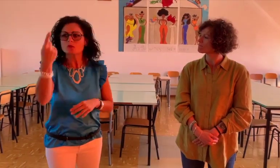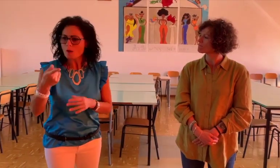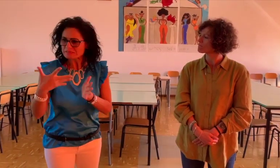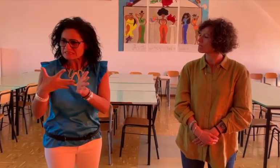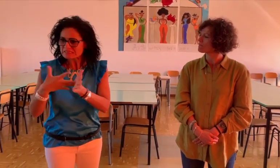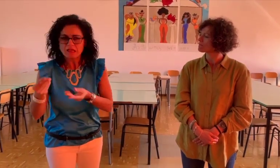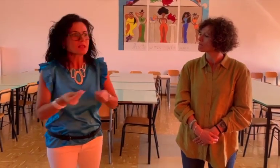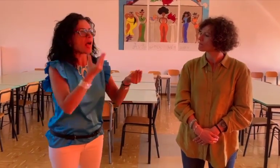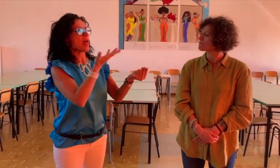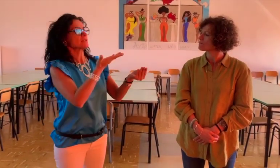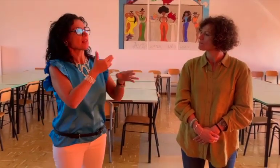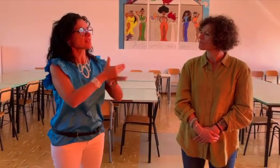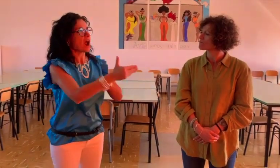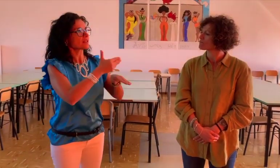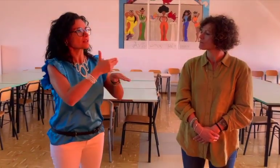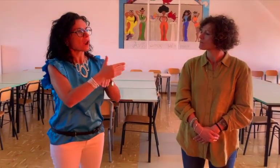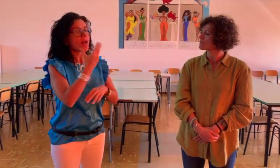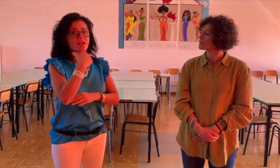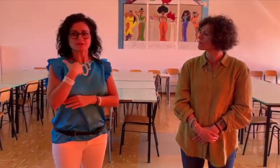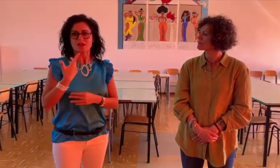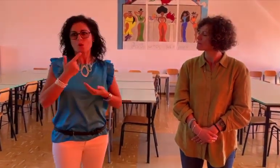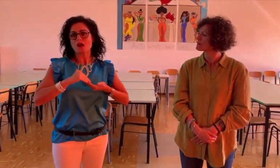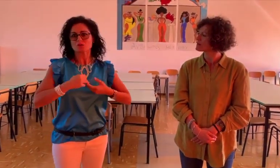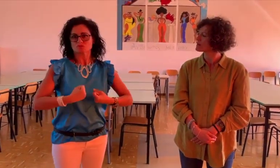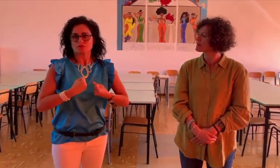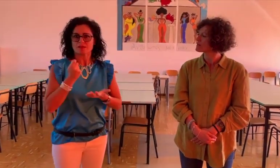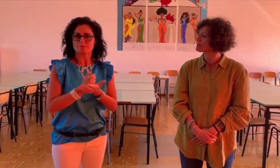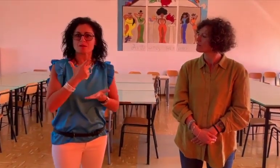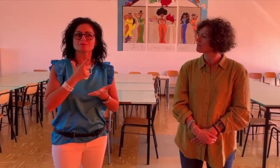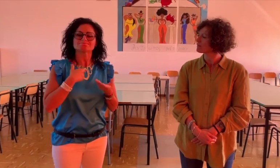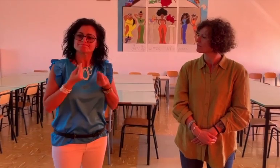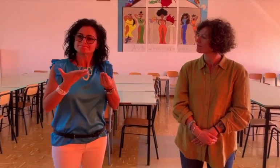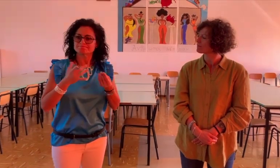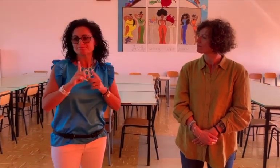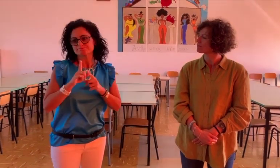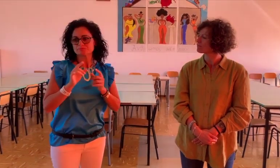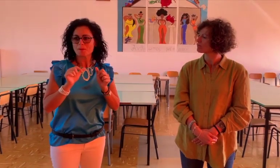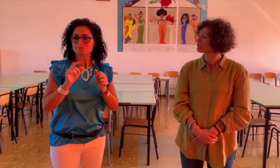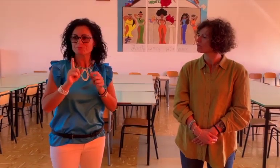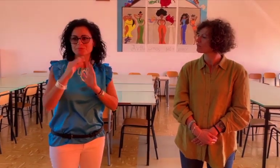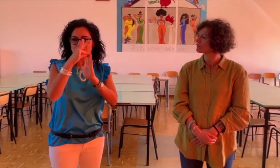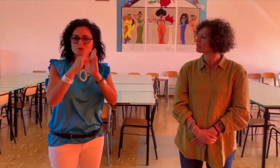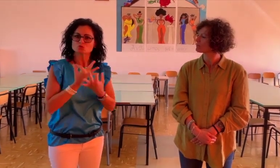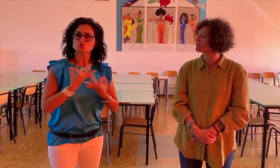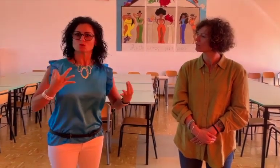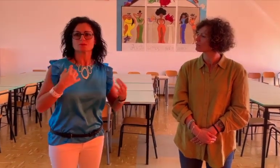In molti poi, dopo le difficoltà iniziali, si rivolgono all'ENS scoprono preziose informazioni, purtroppo in ritardo. L'ENS è un'importante associazione che fornisce informazioni giuste.